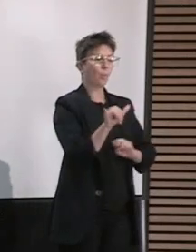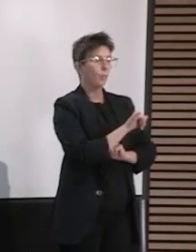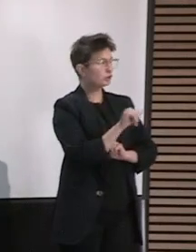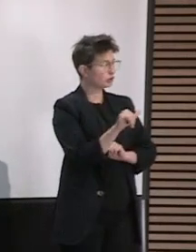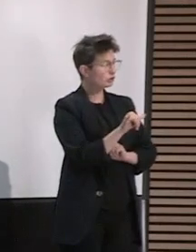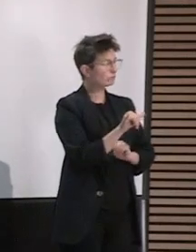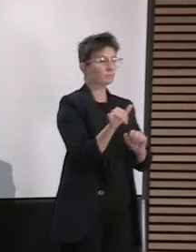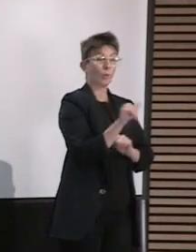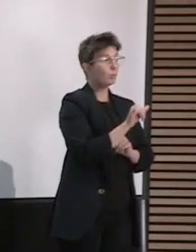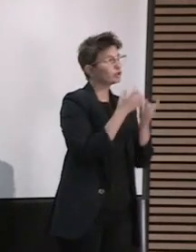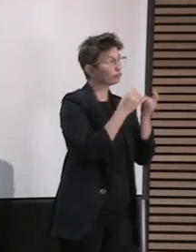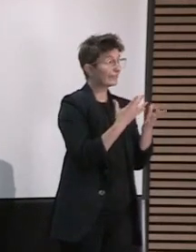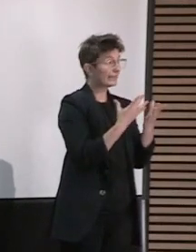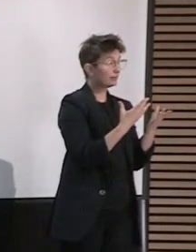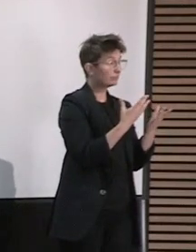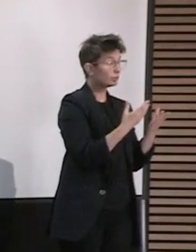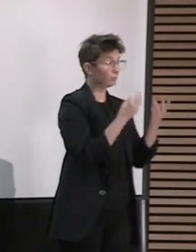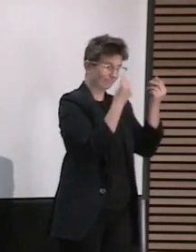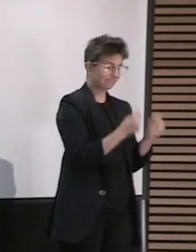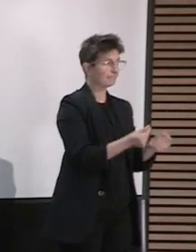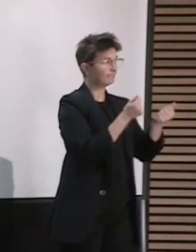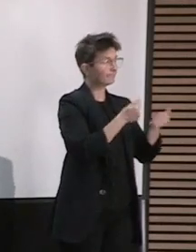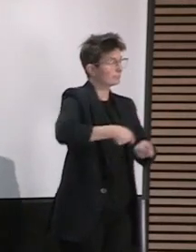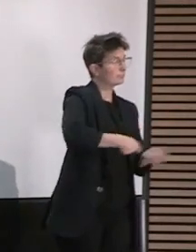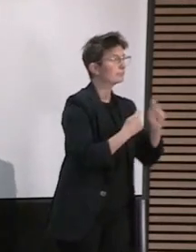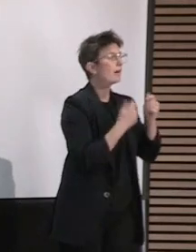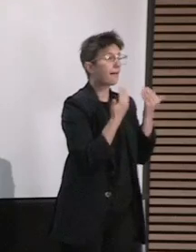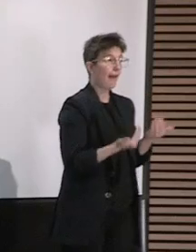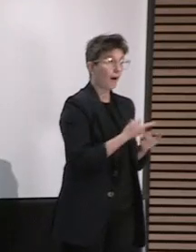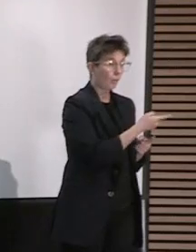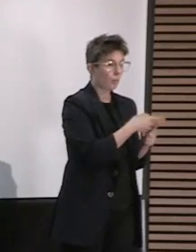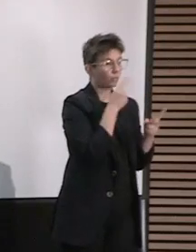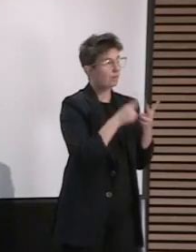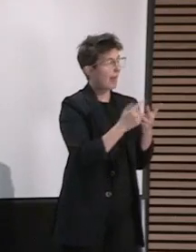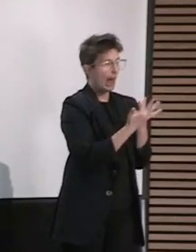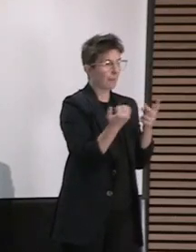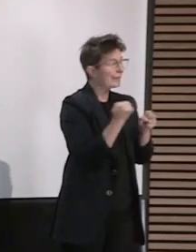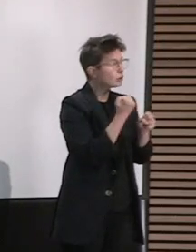raarangi poto noa iho i te 800